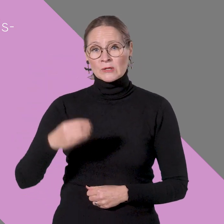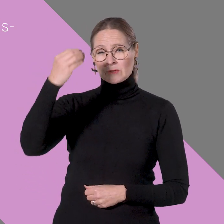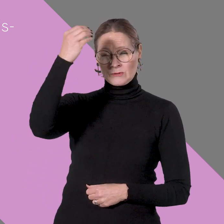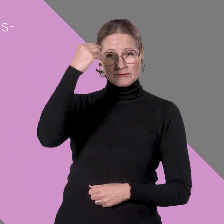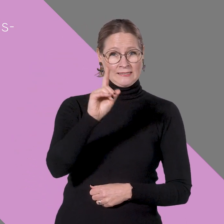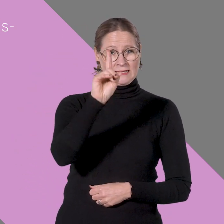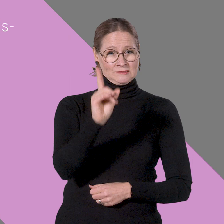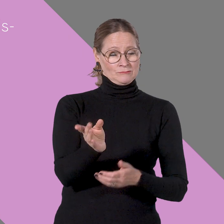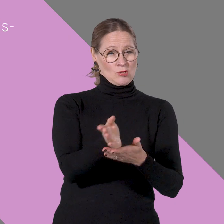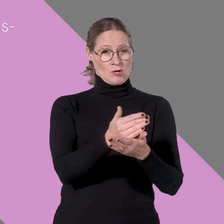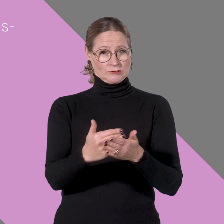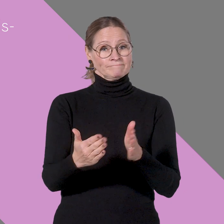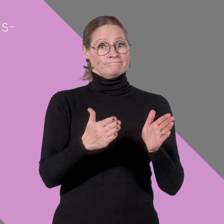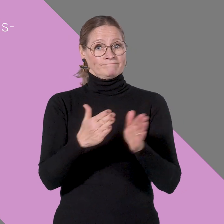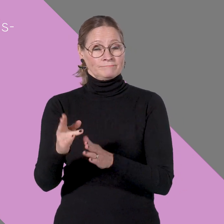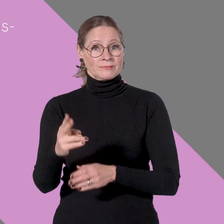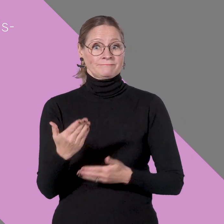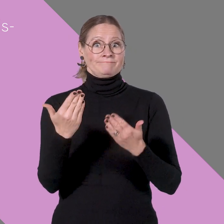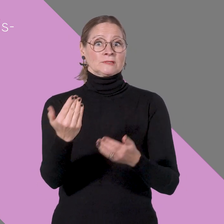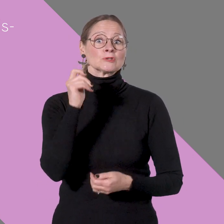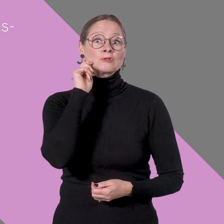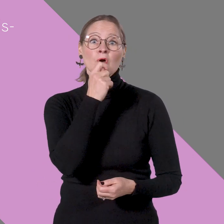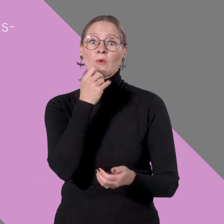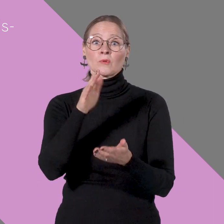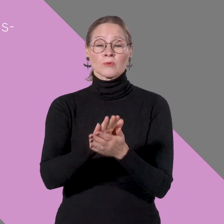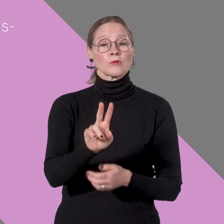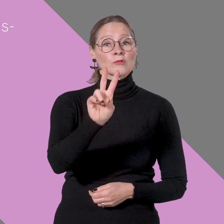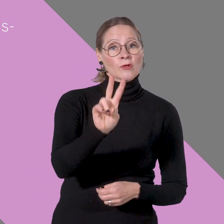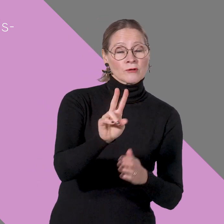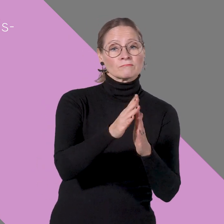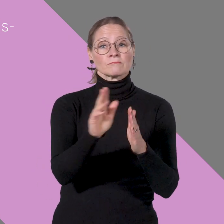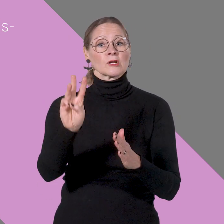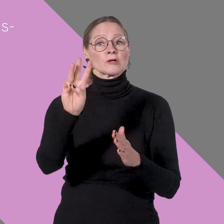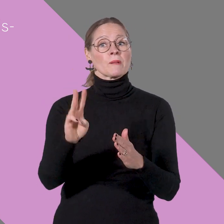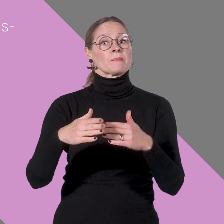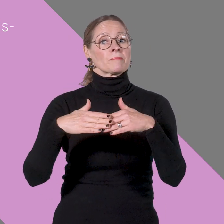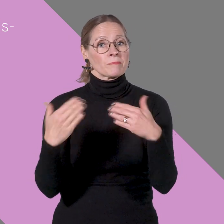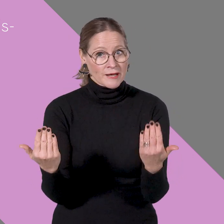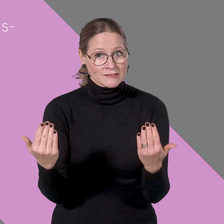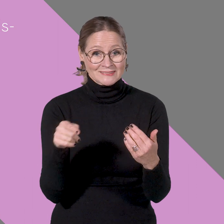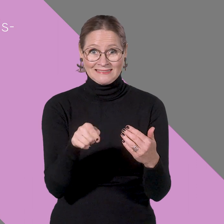Kurssin ensimmäinen osa järjestetään 2. - 3.12.2023, -